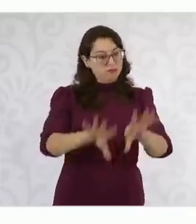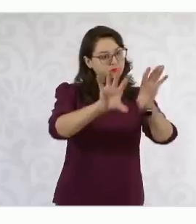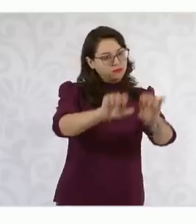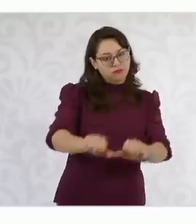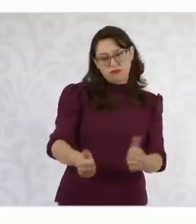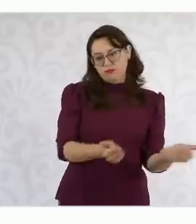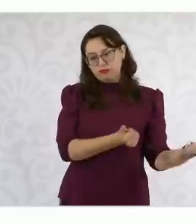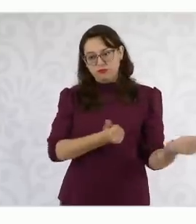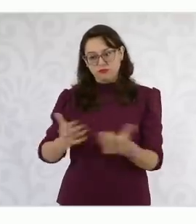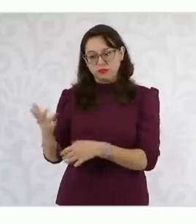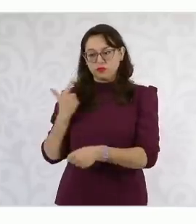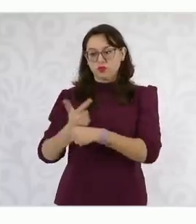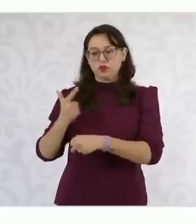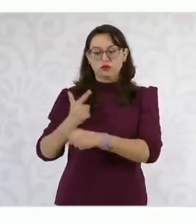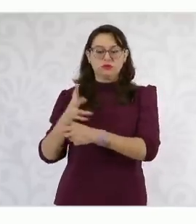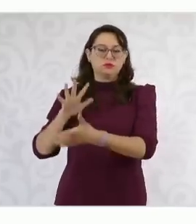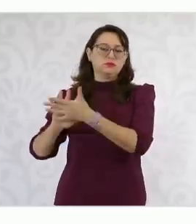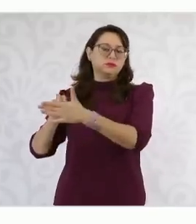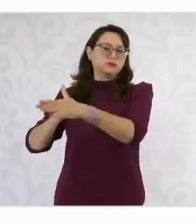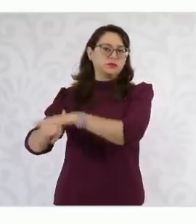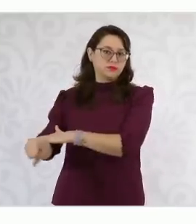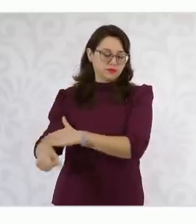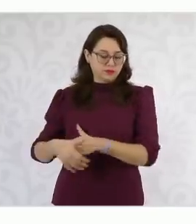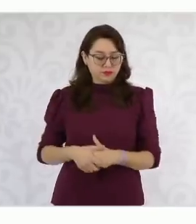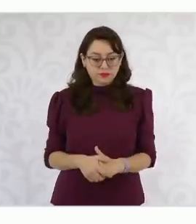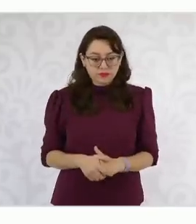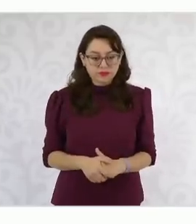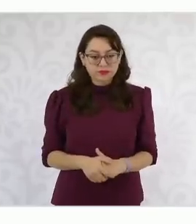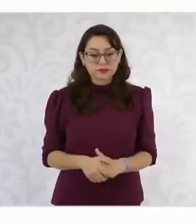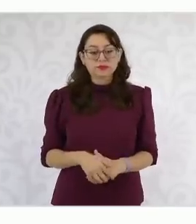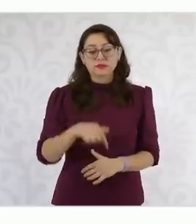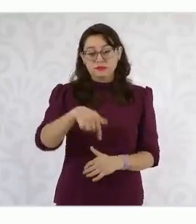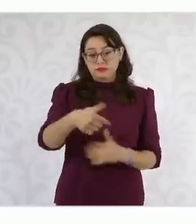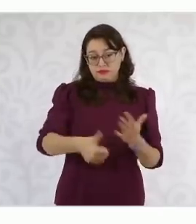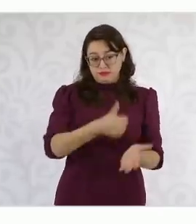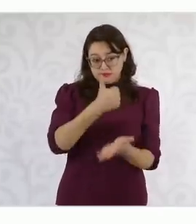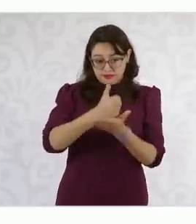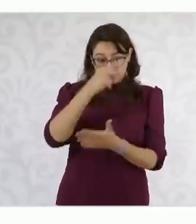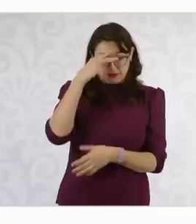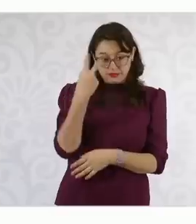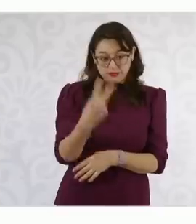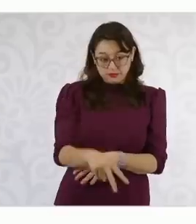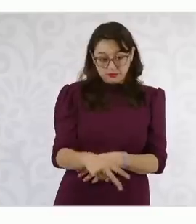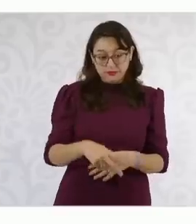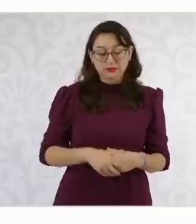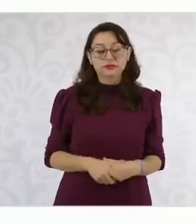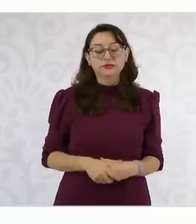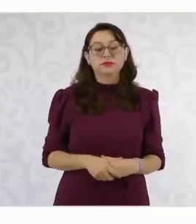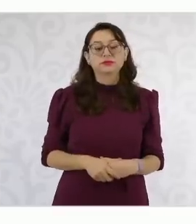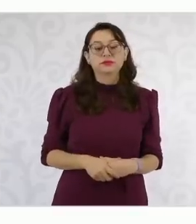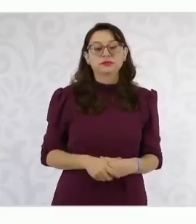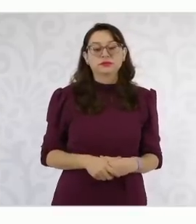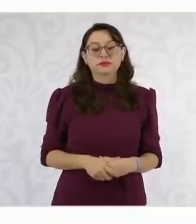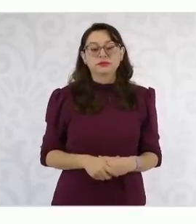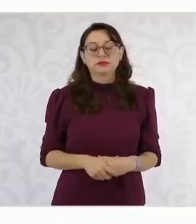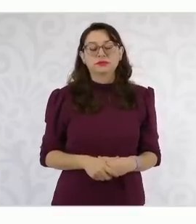orden de aprensión por narcotráfico en la Ciudad de México en coordinación con las autoridades de